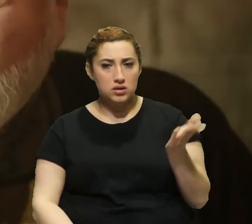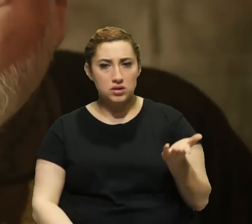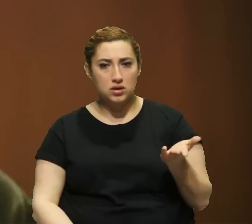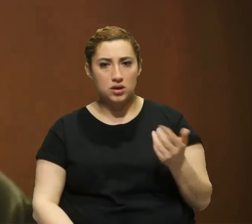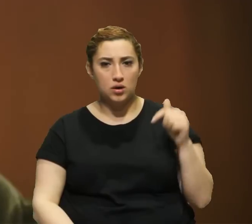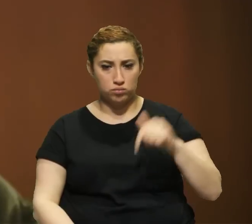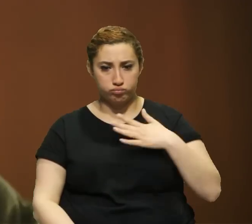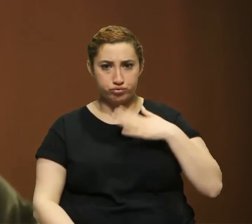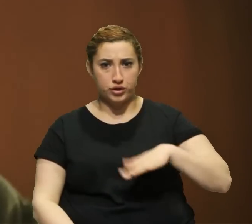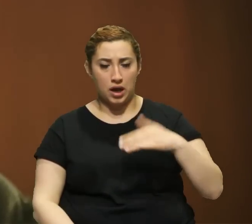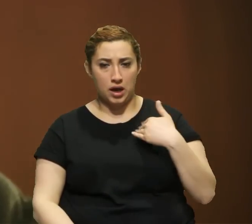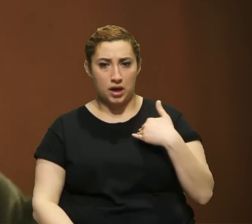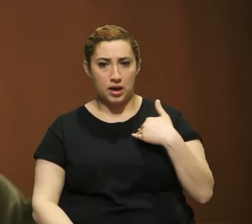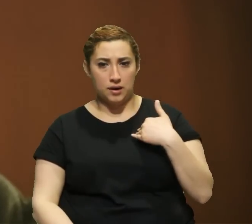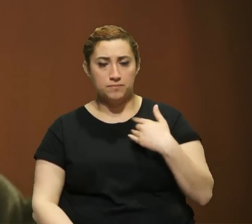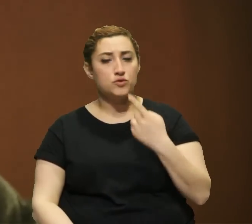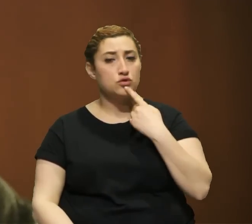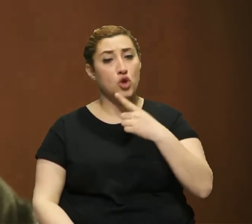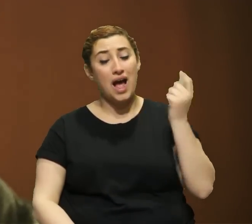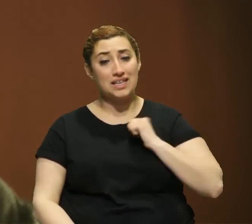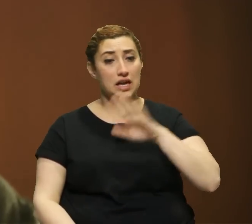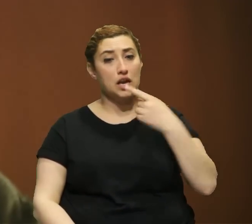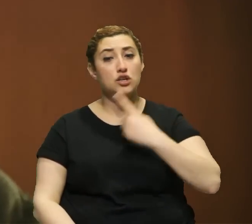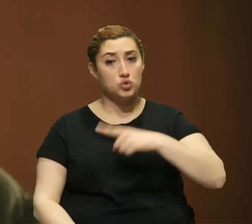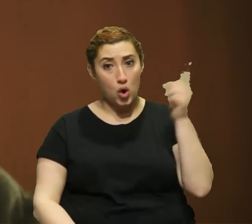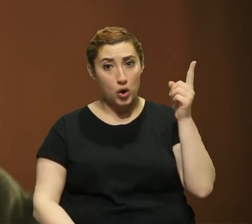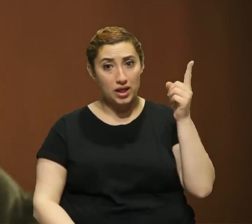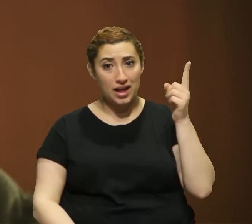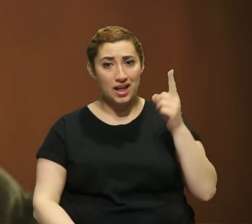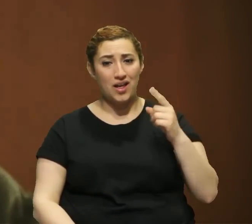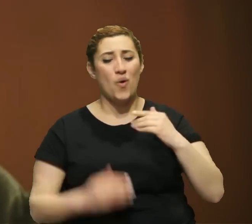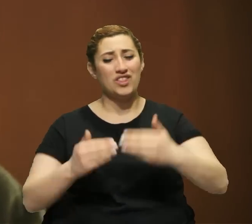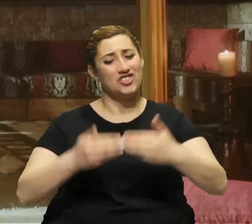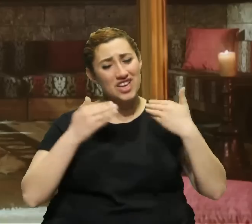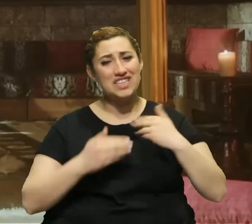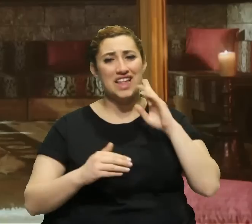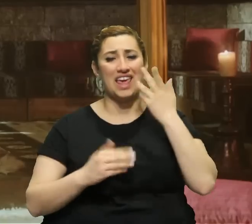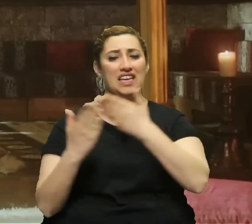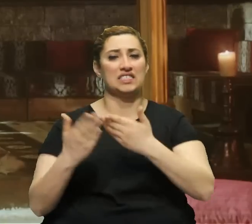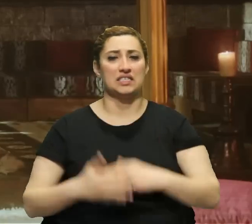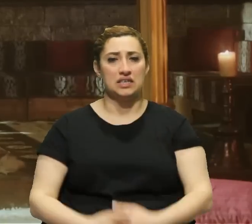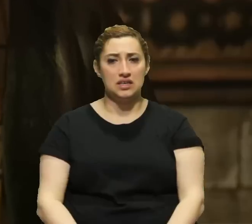Buradayım işte, söyle kolcularına çekilsinler o gariplerin üzerinden.